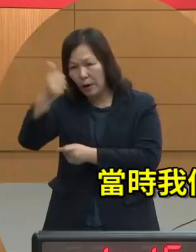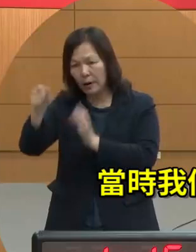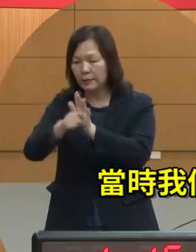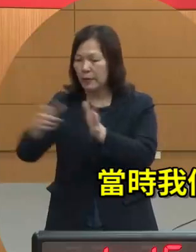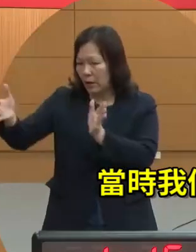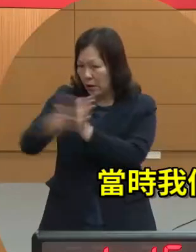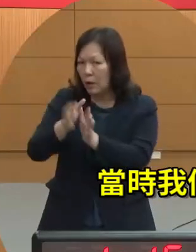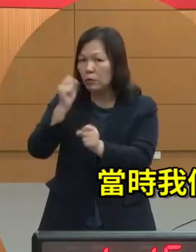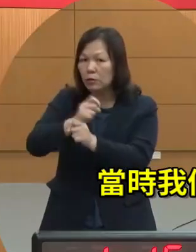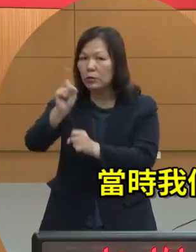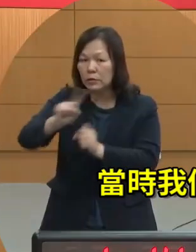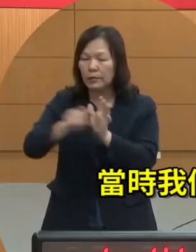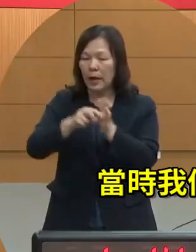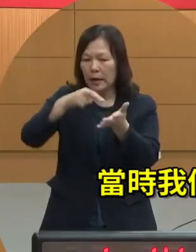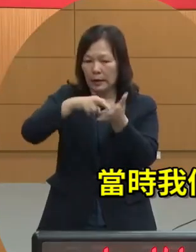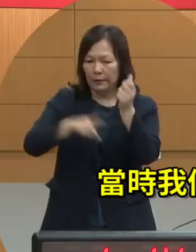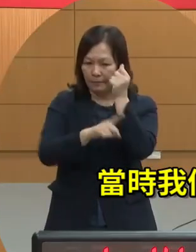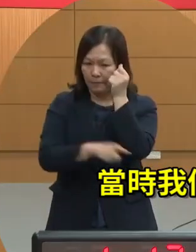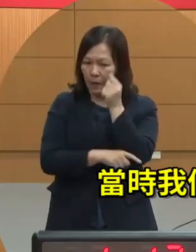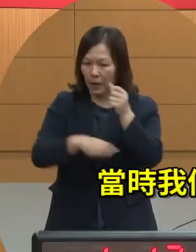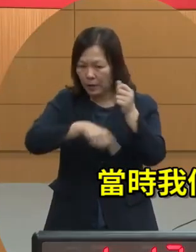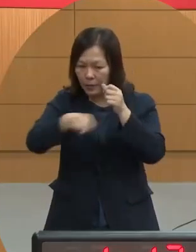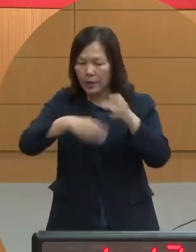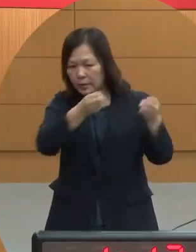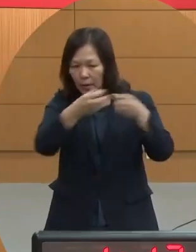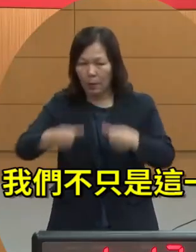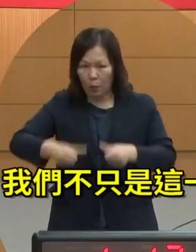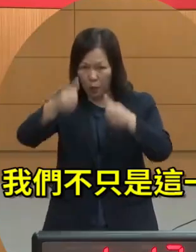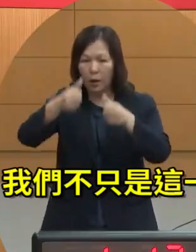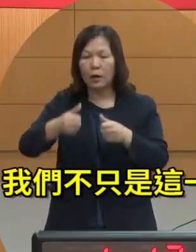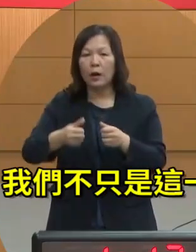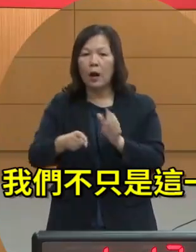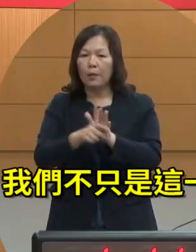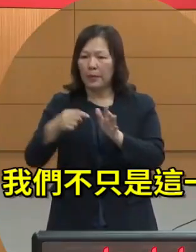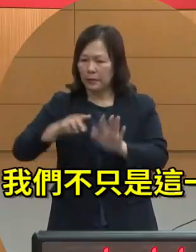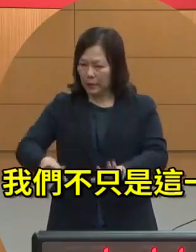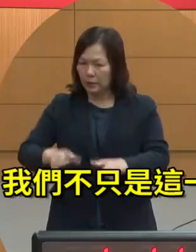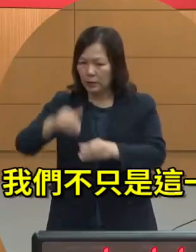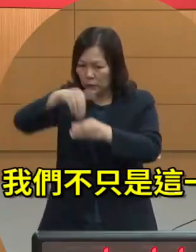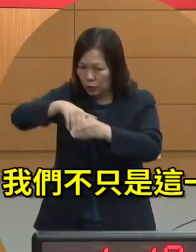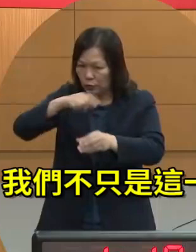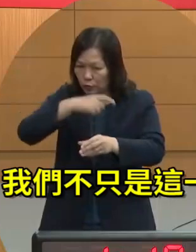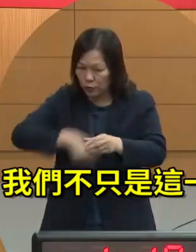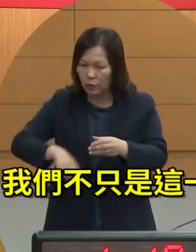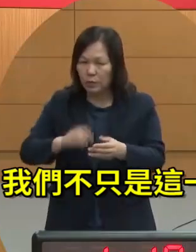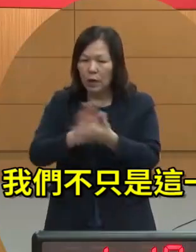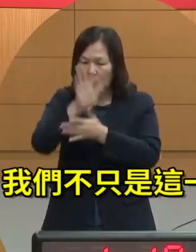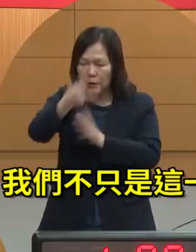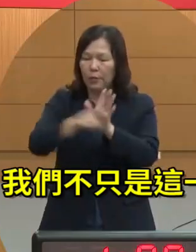當時我們在立法院談的時候就講好 我們不只是這一次選舉 未來我們都要長期的合作